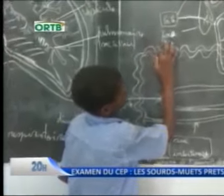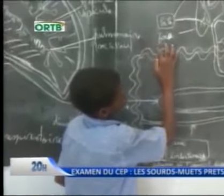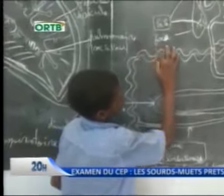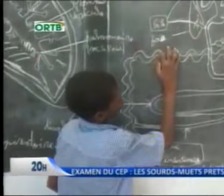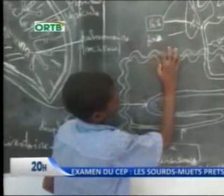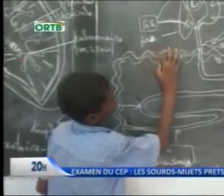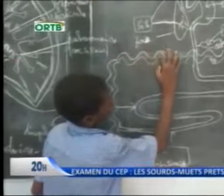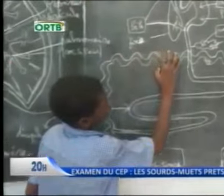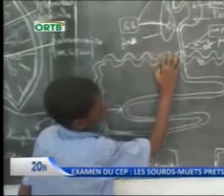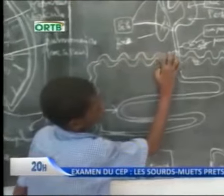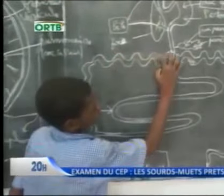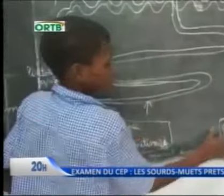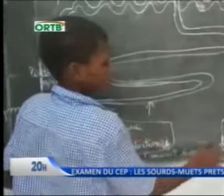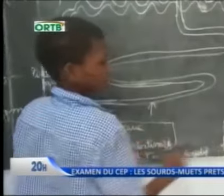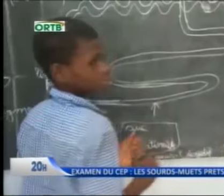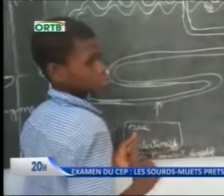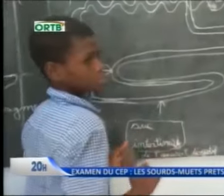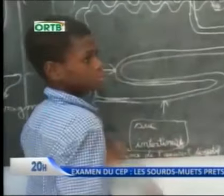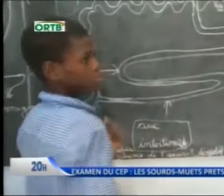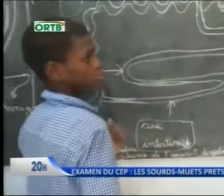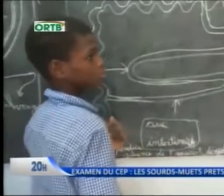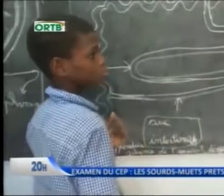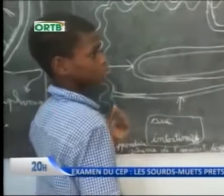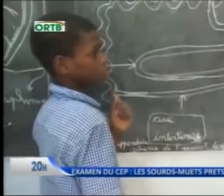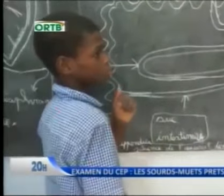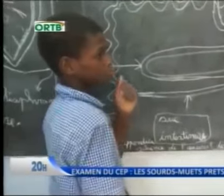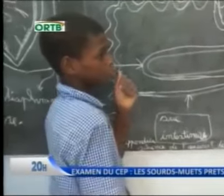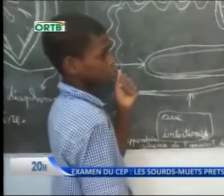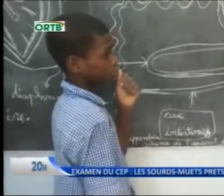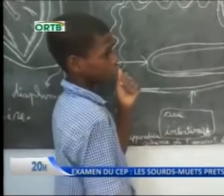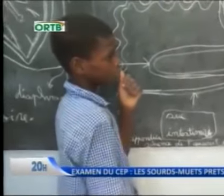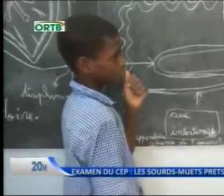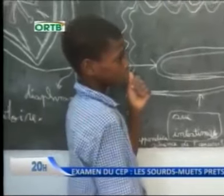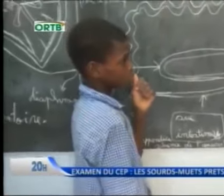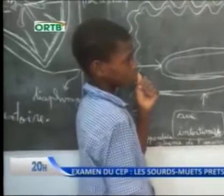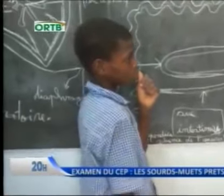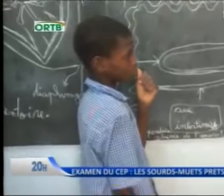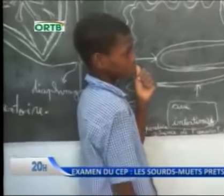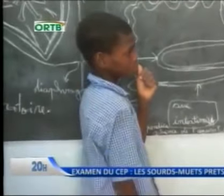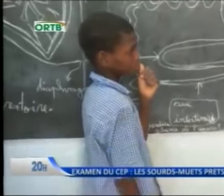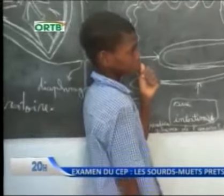instestin et là après une transformation, les déchets ça sort par l'anus".